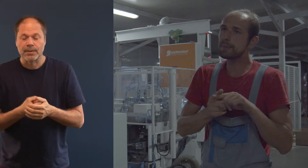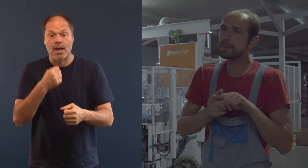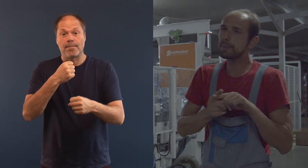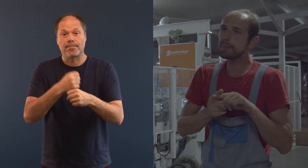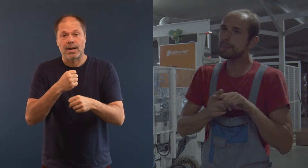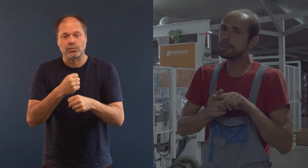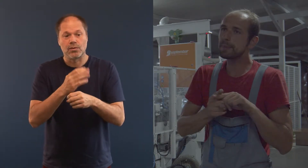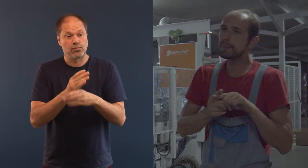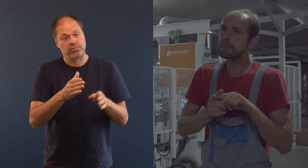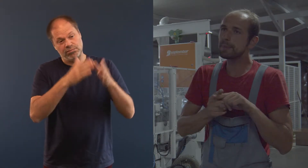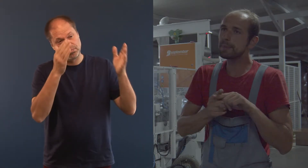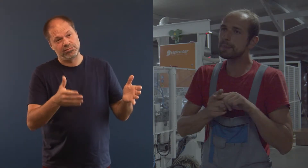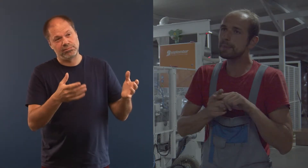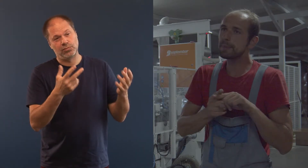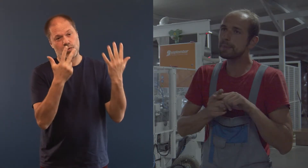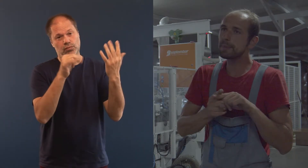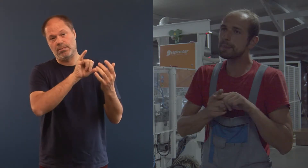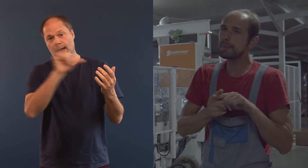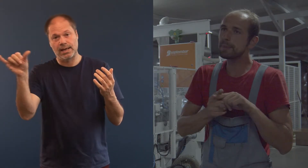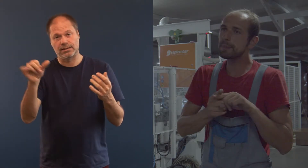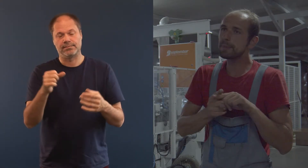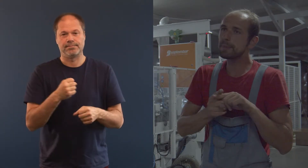Pracuje na této lince 8 roků.